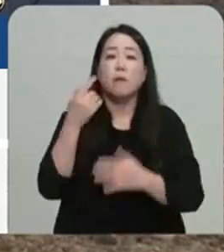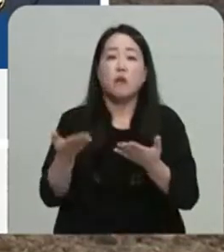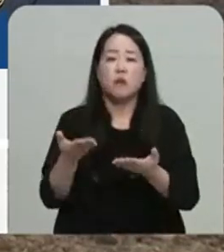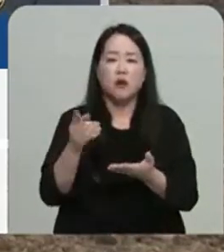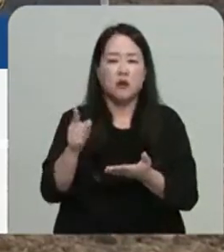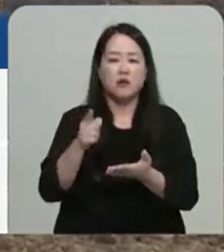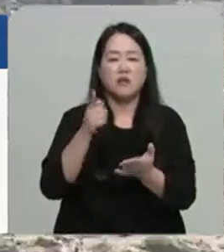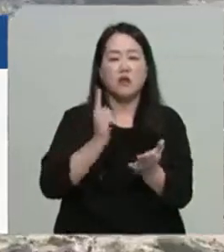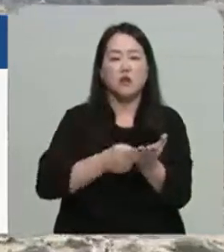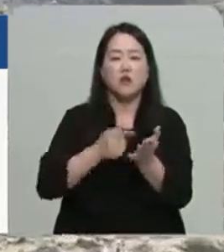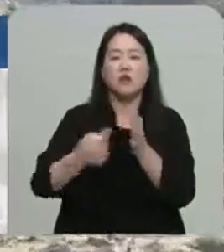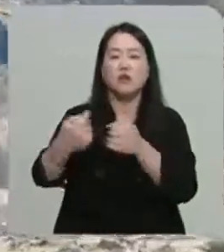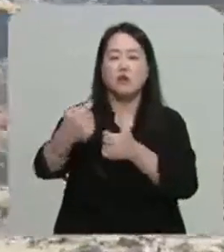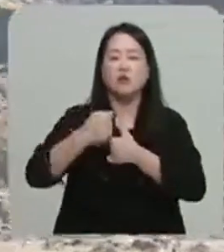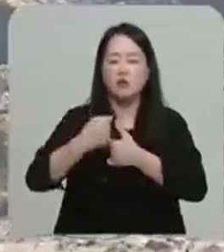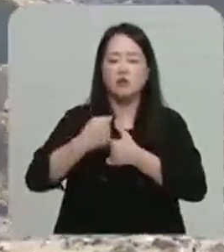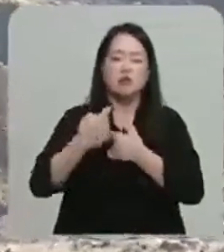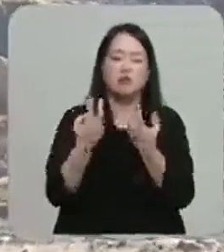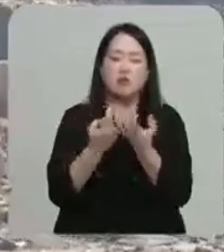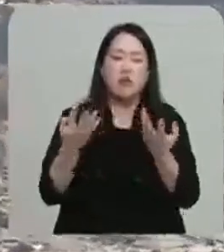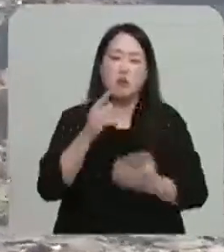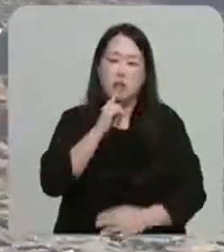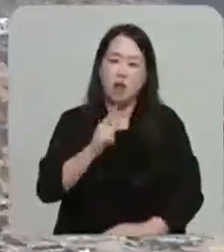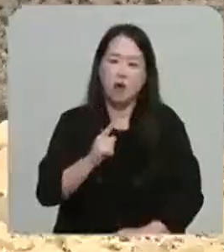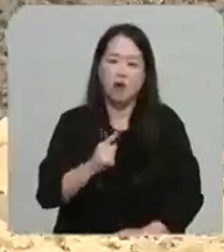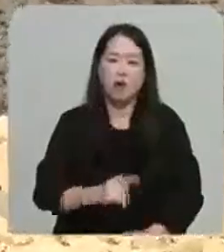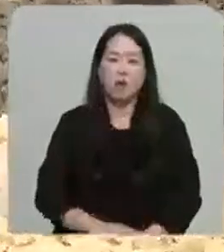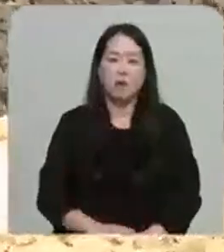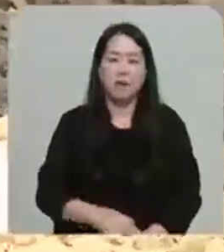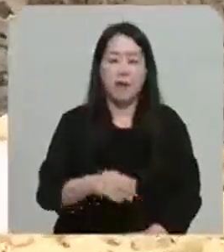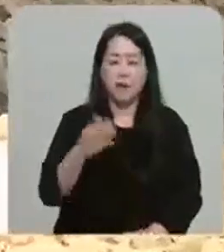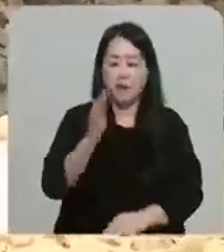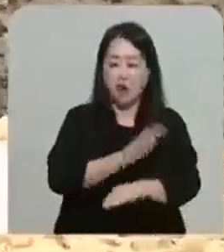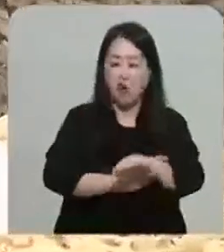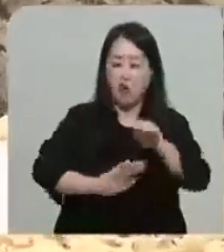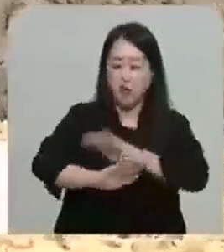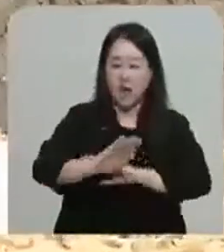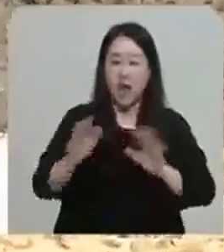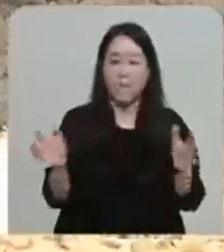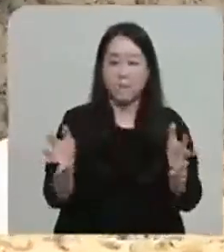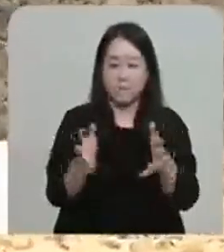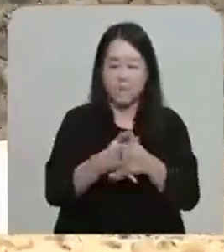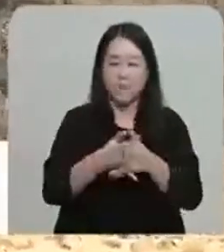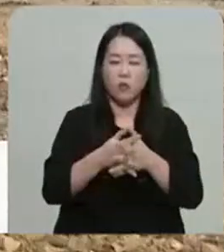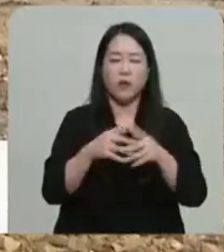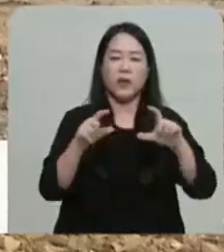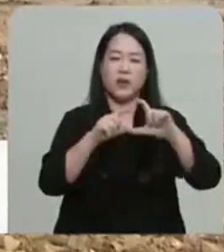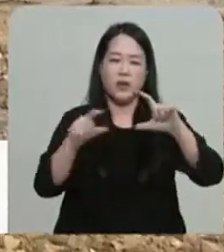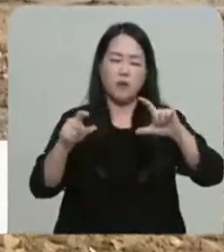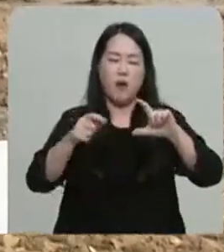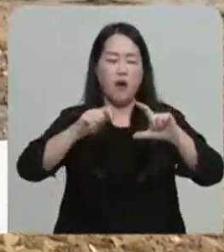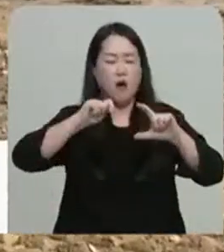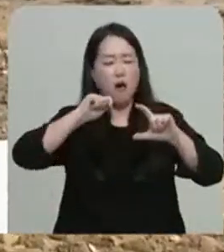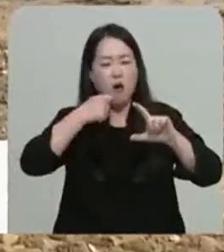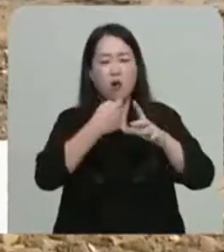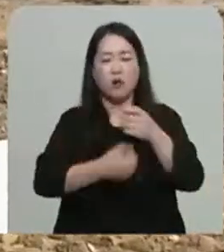한다고 합니다. 지난달 여야 합의로 새만금 기반시설 예산 일부가 어렵게 복원됐지만